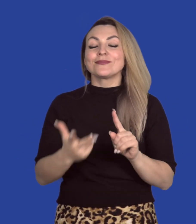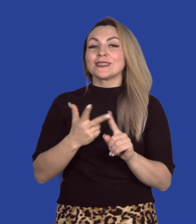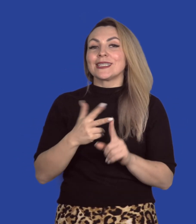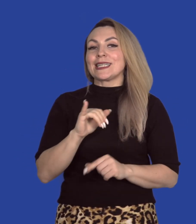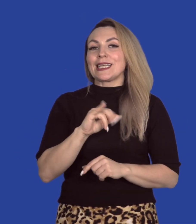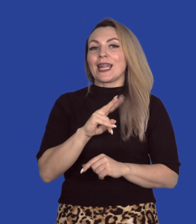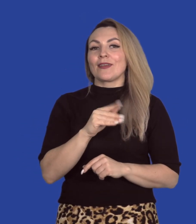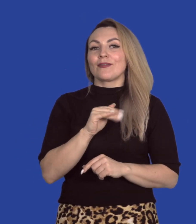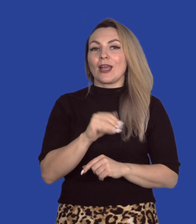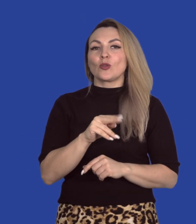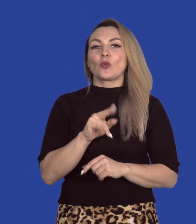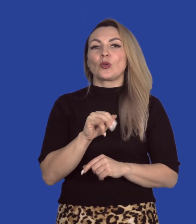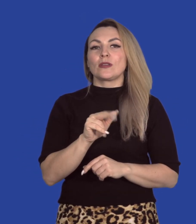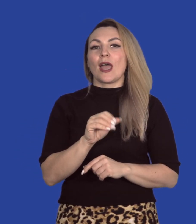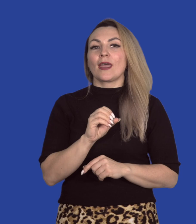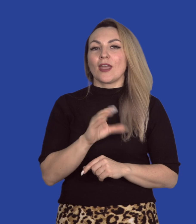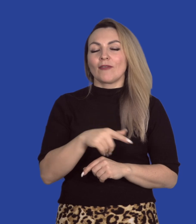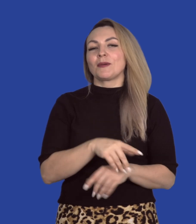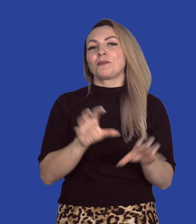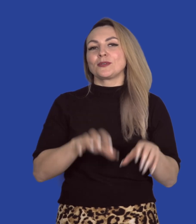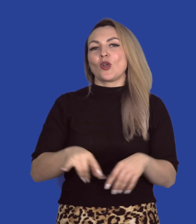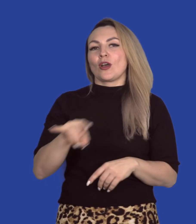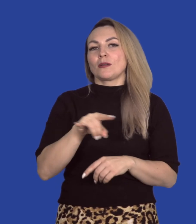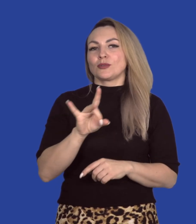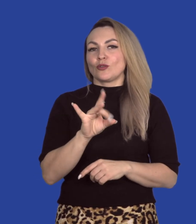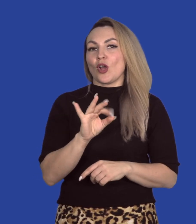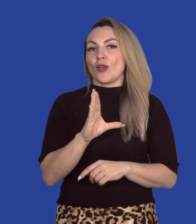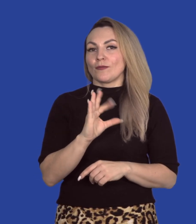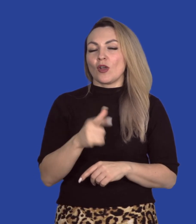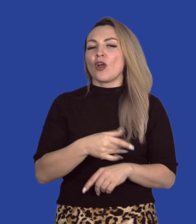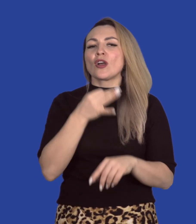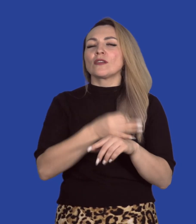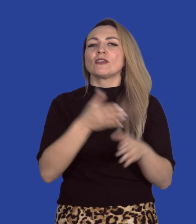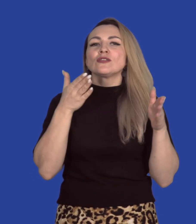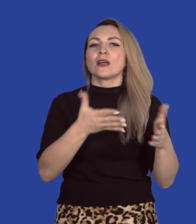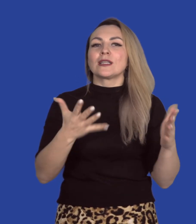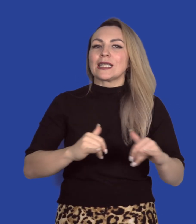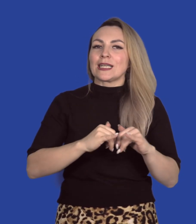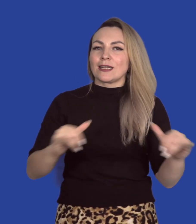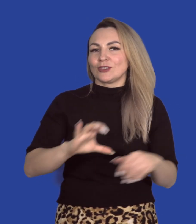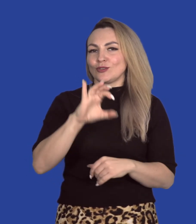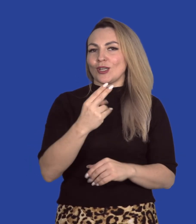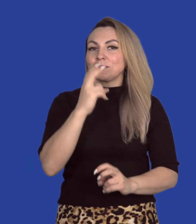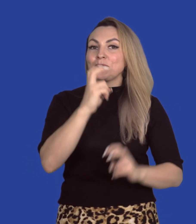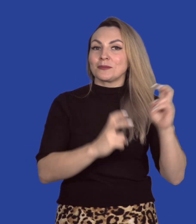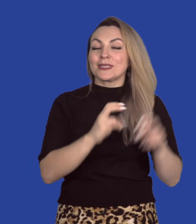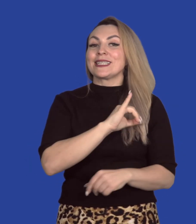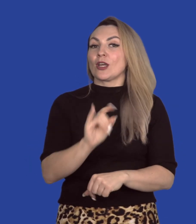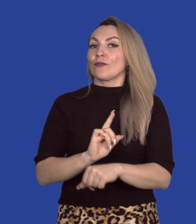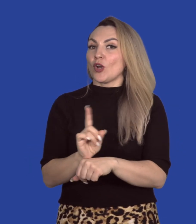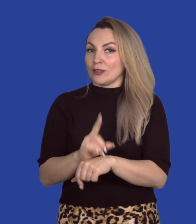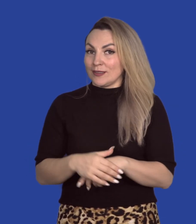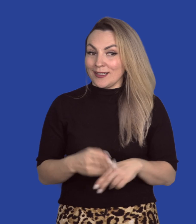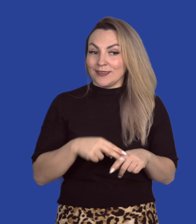Ильфат Кудакаев, председатель Оренбургского РО ВОГ - курирует развитие социальных предприятий и квотирование рабочих мест.